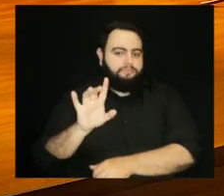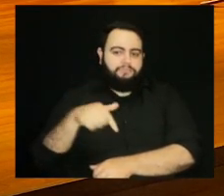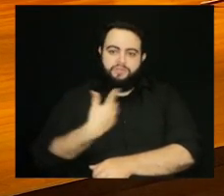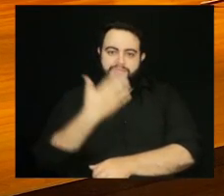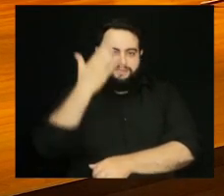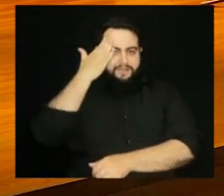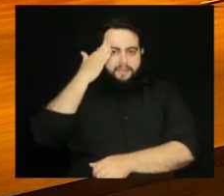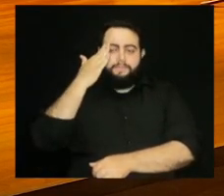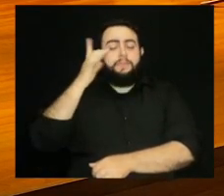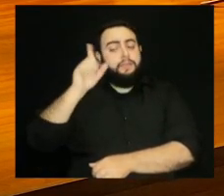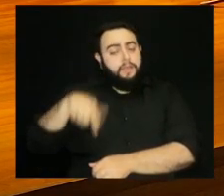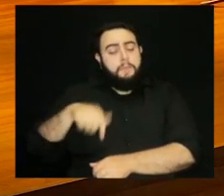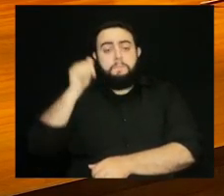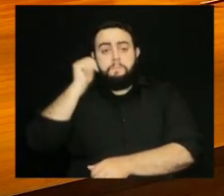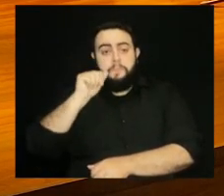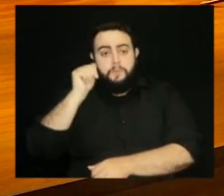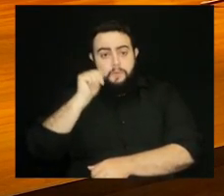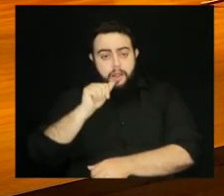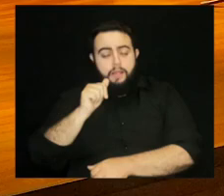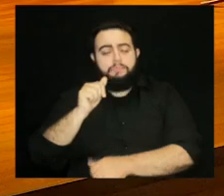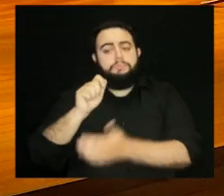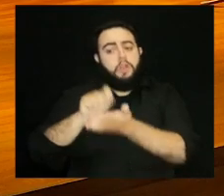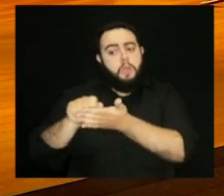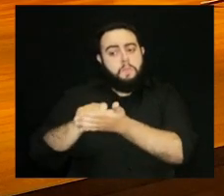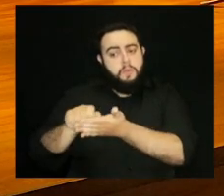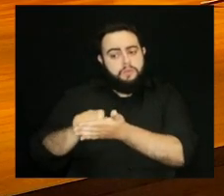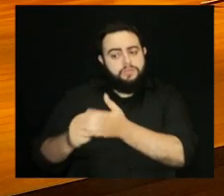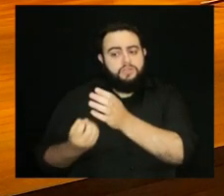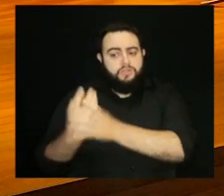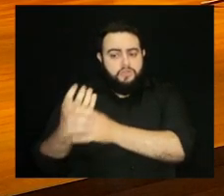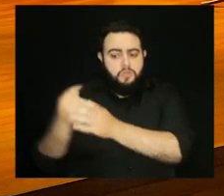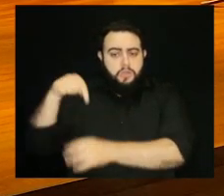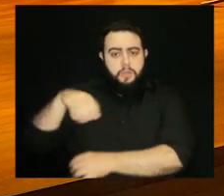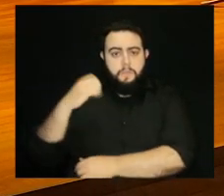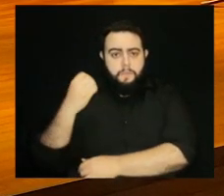Fato é que era uma mulher compositora em Porto Alegre na segunda metade do século 19 que editou